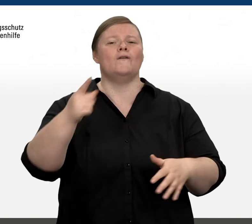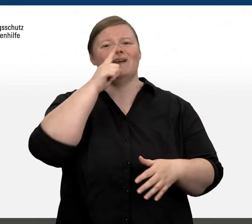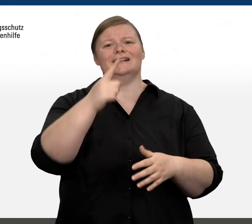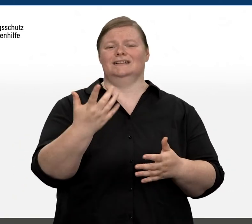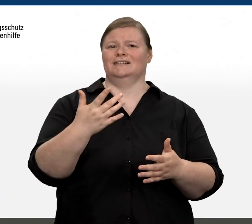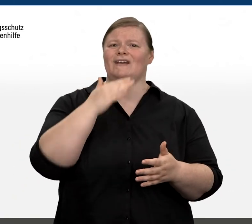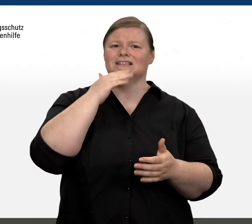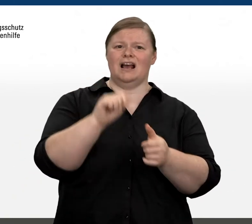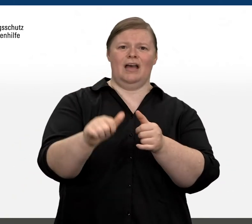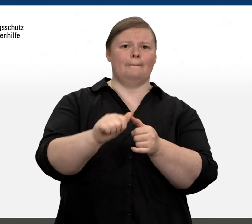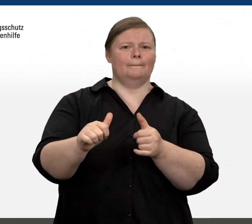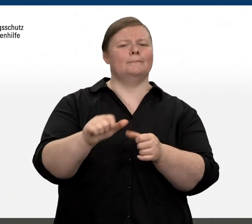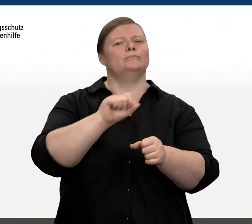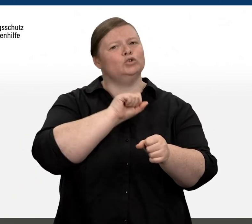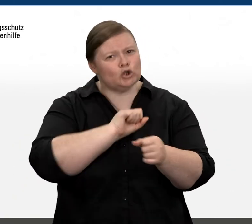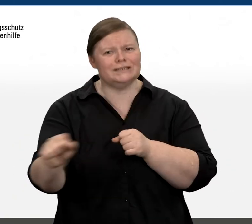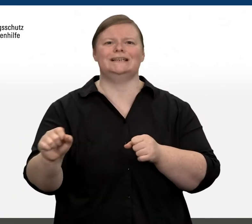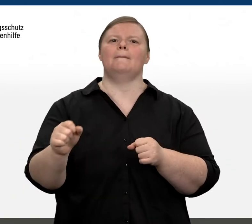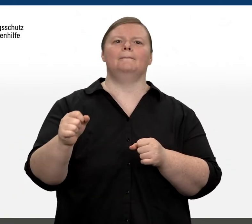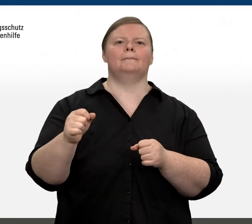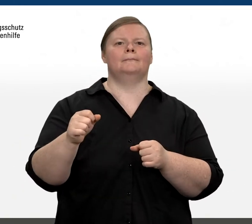denn auch wenn das Wasser knapp ist,